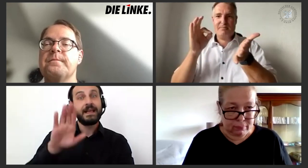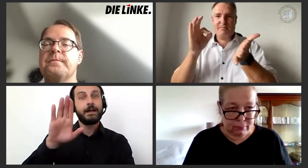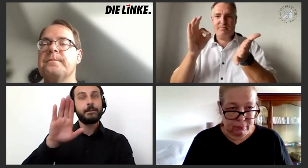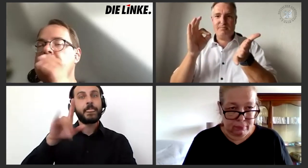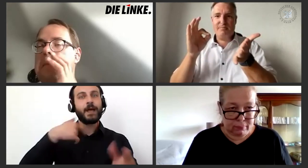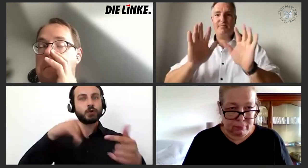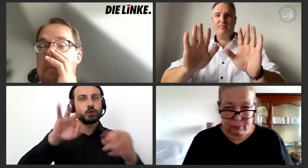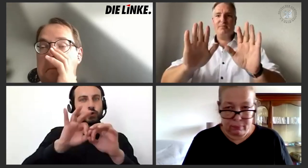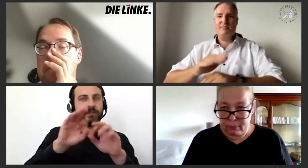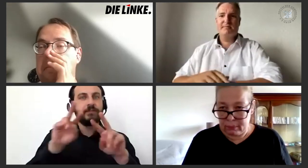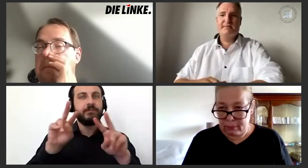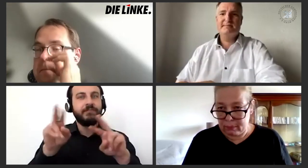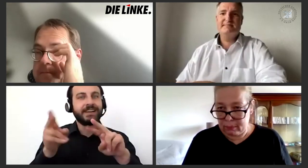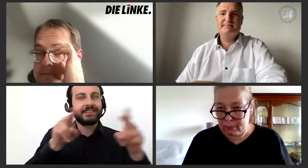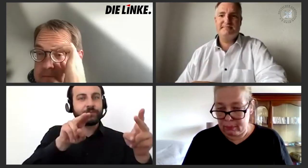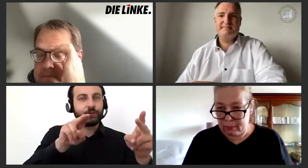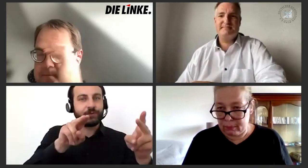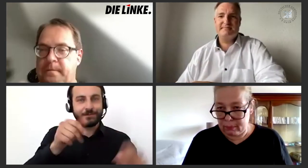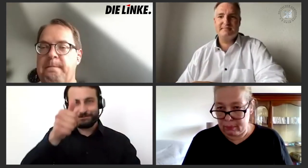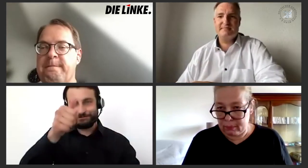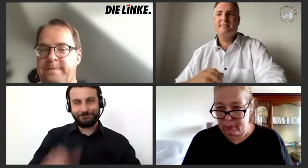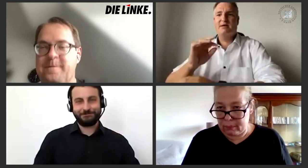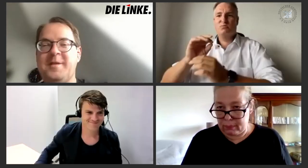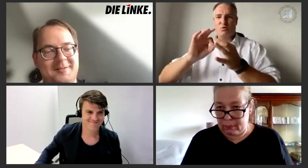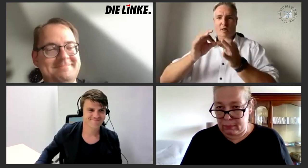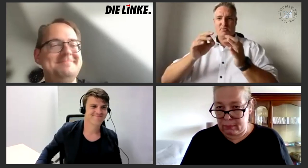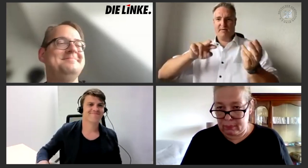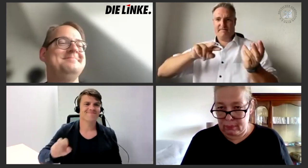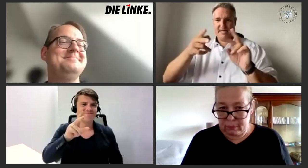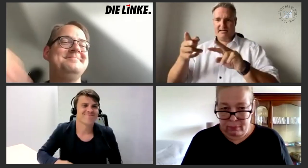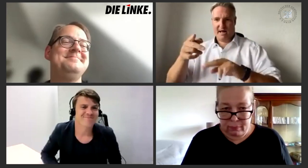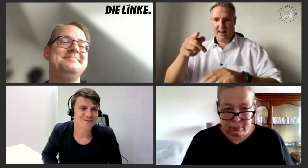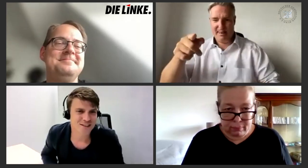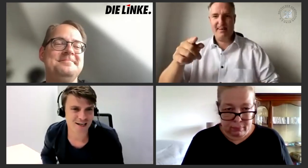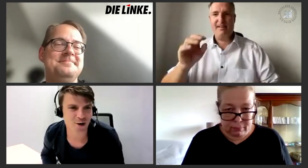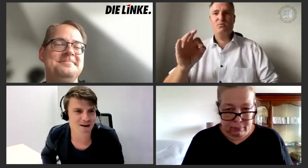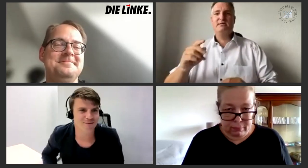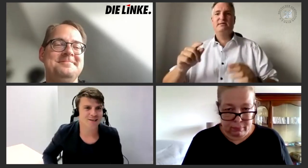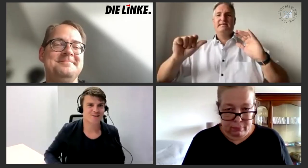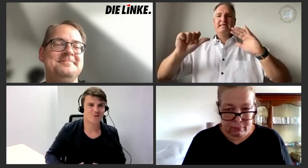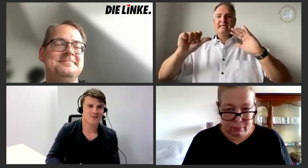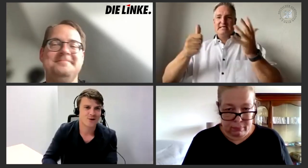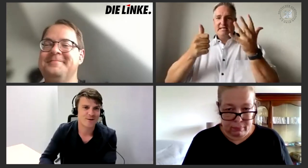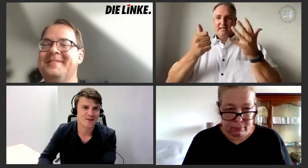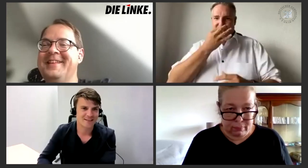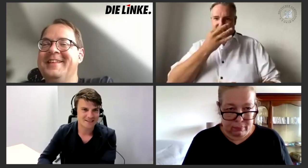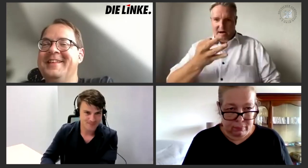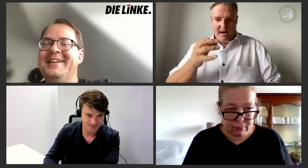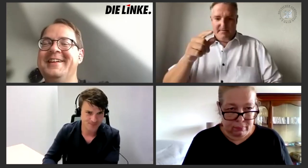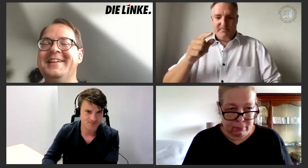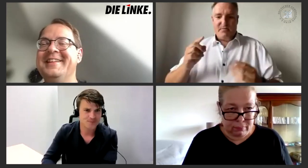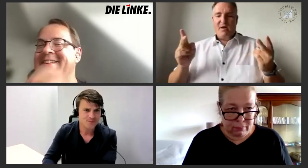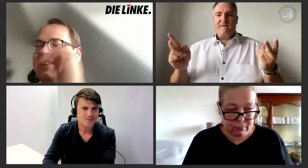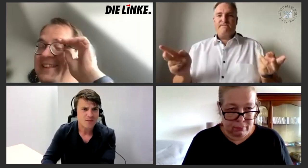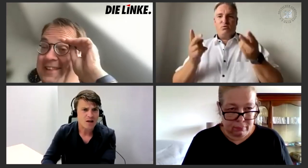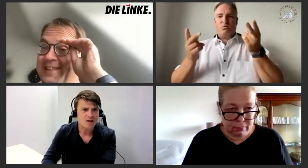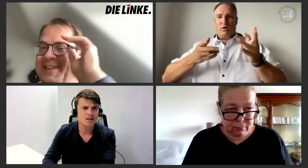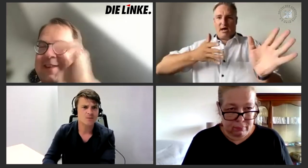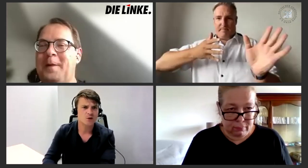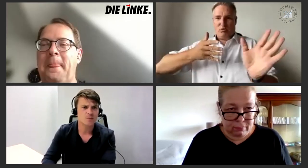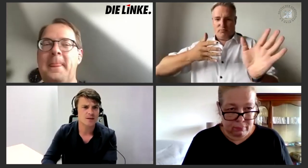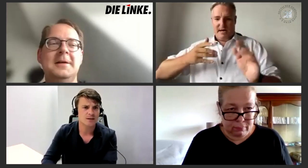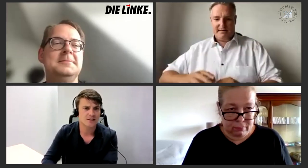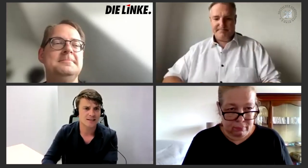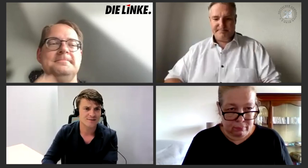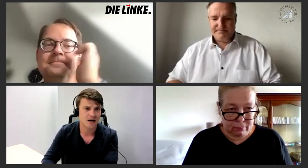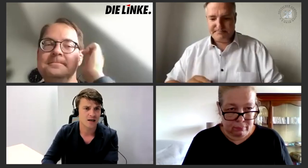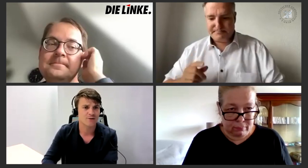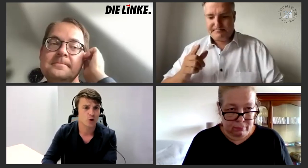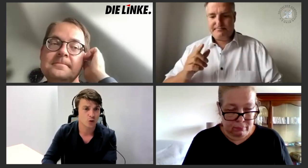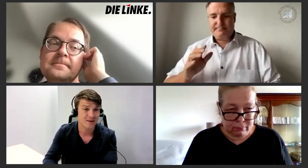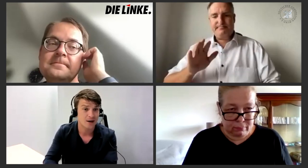Wir wechseln ganz kurz. - Genau, wir machen kurz den Dolmetscherwechsel.